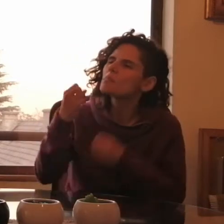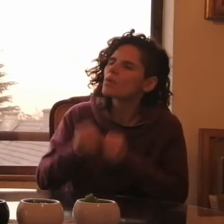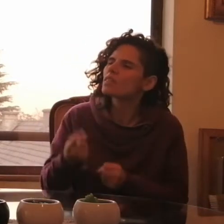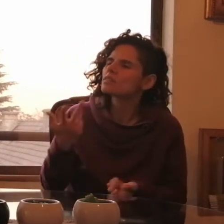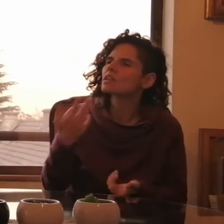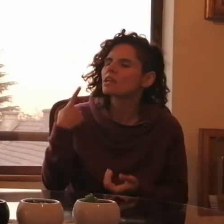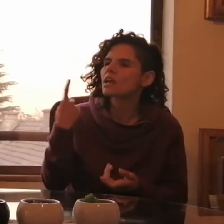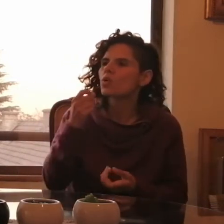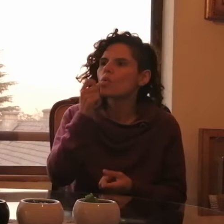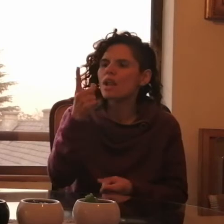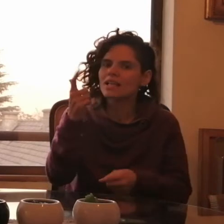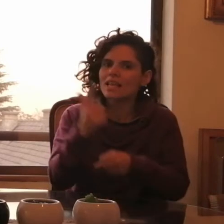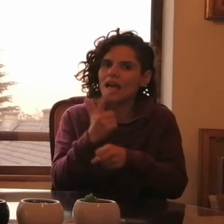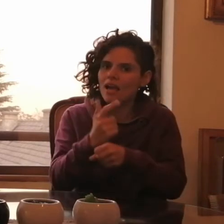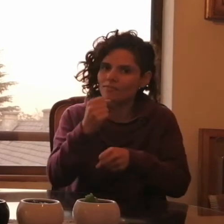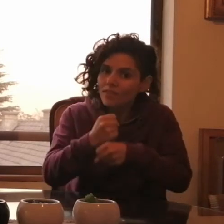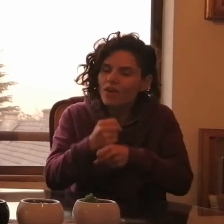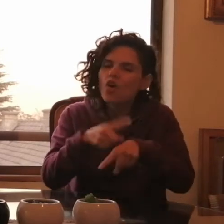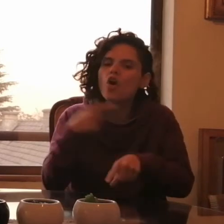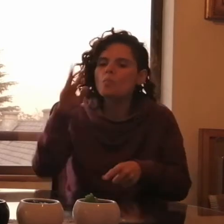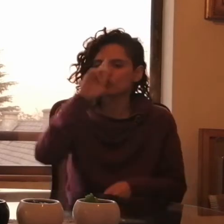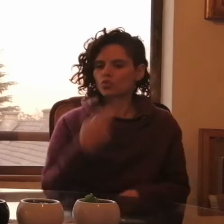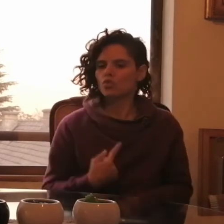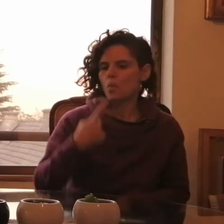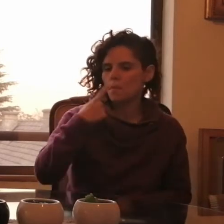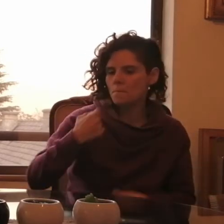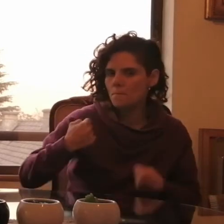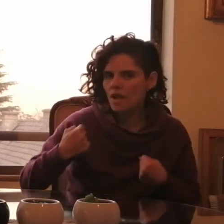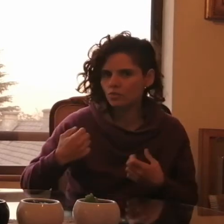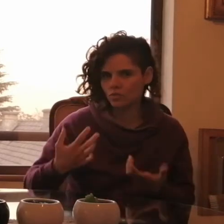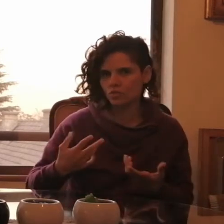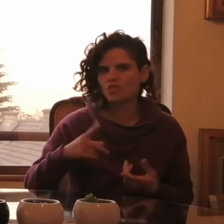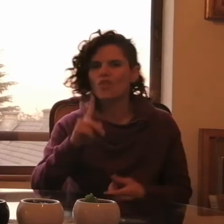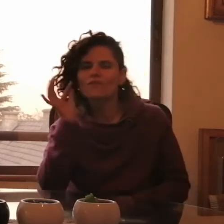más enfocado a un rol masculino por decirlo alguna forma, que femenino